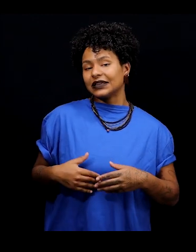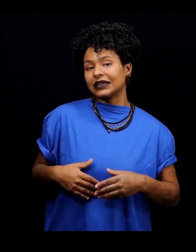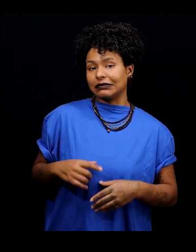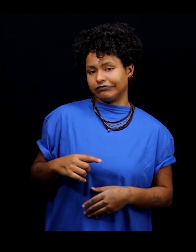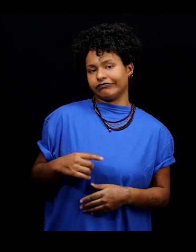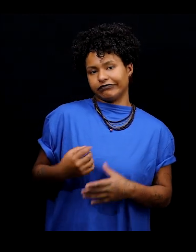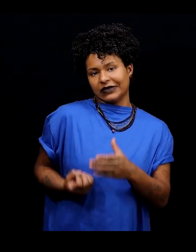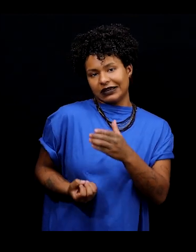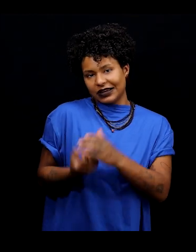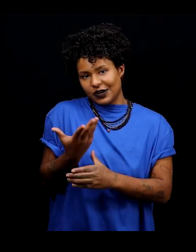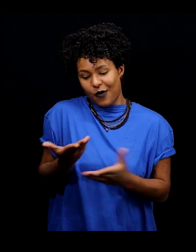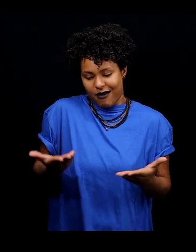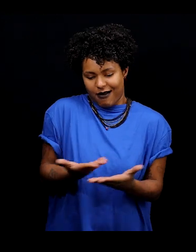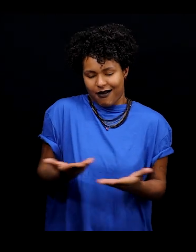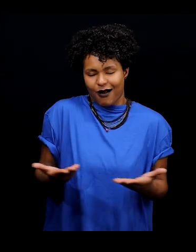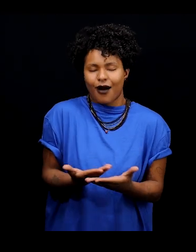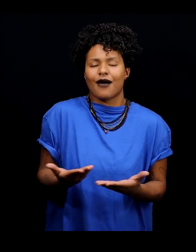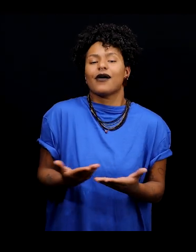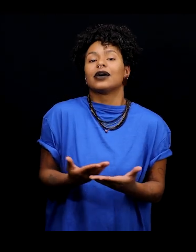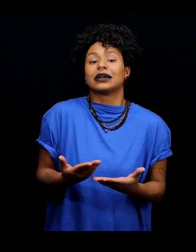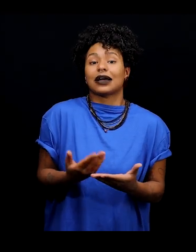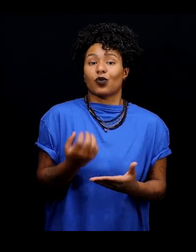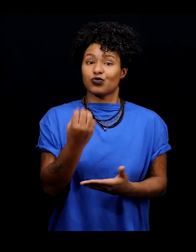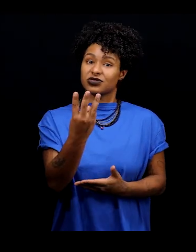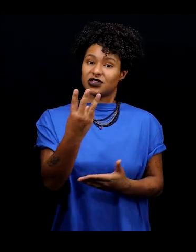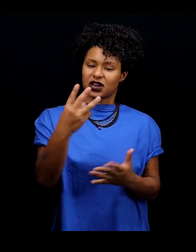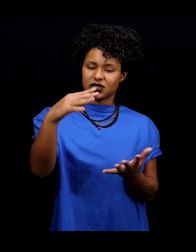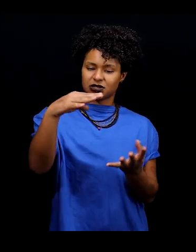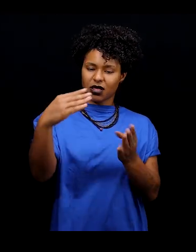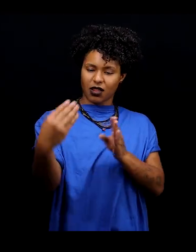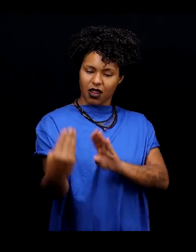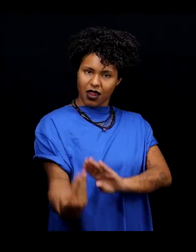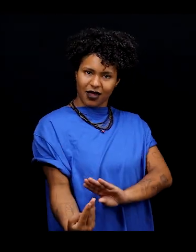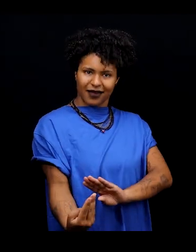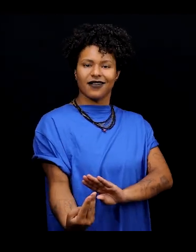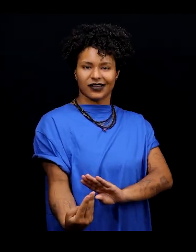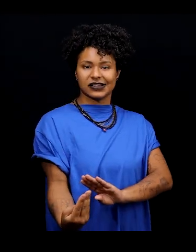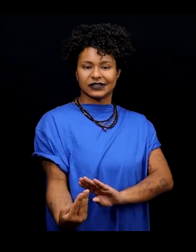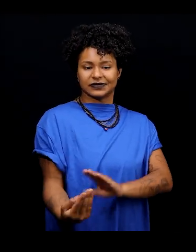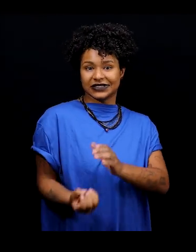Nós fizemos agora uma de três layers.